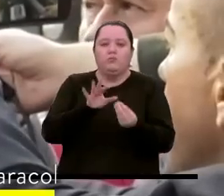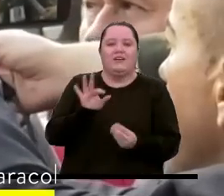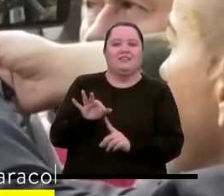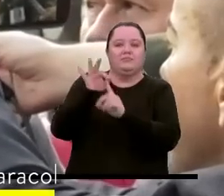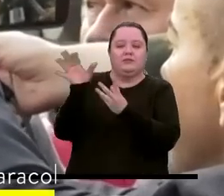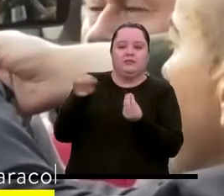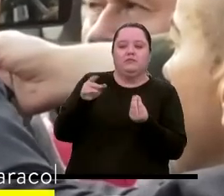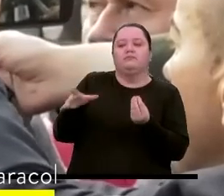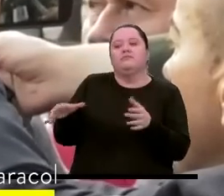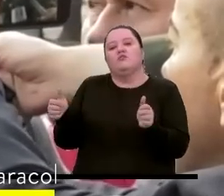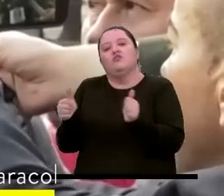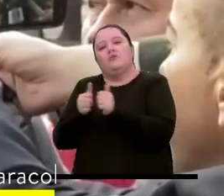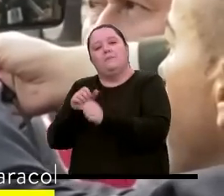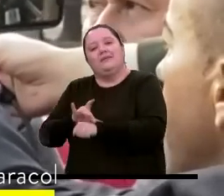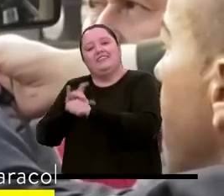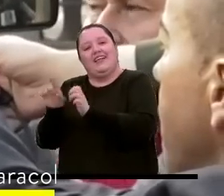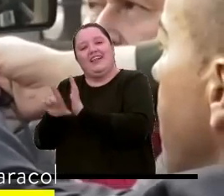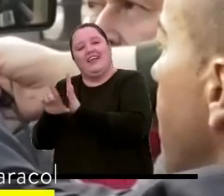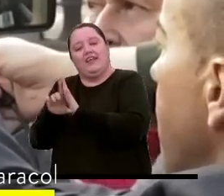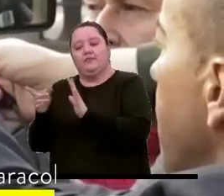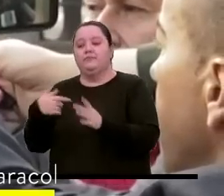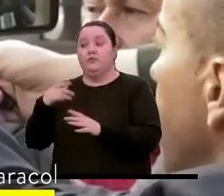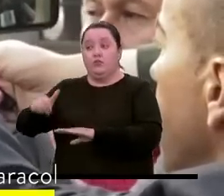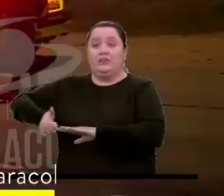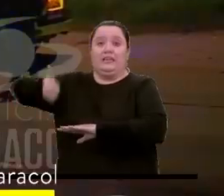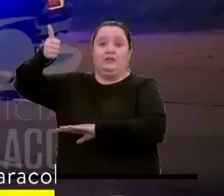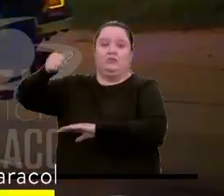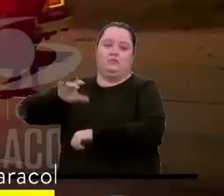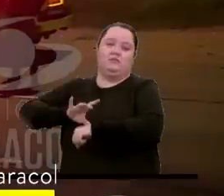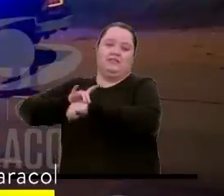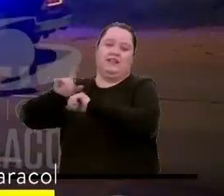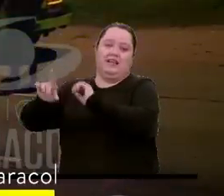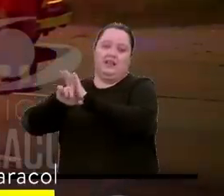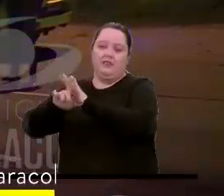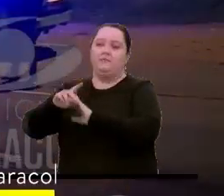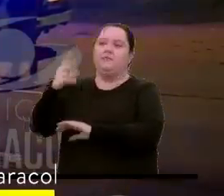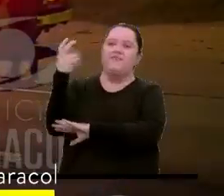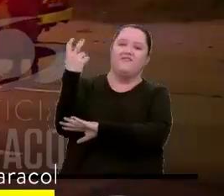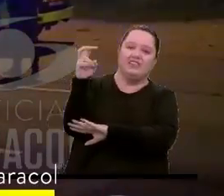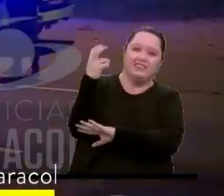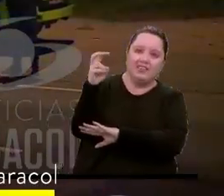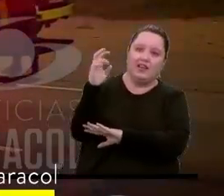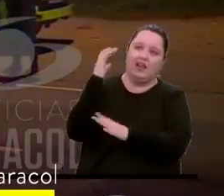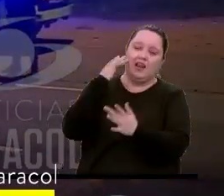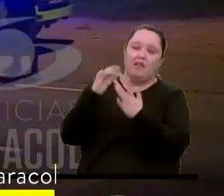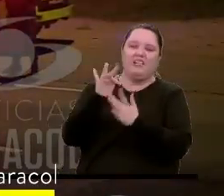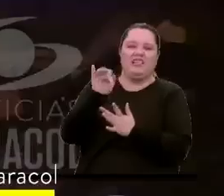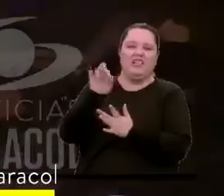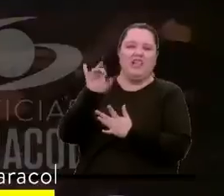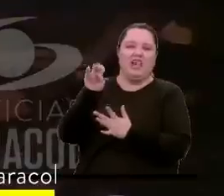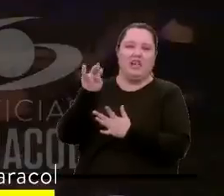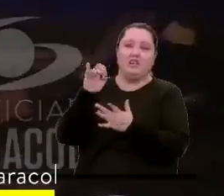criminalística de la policía metropolitana de Bogotá, de la SIJIN, trabajando, ya tenemos